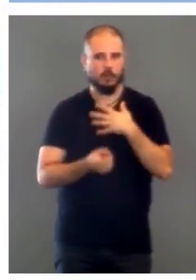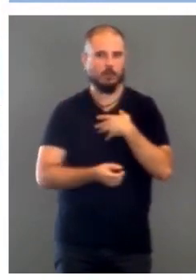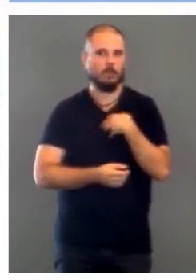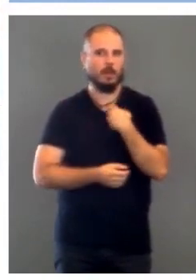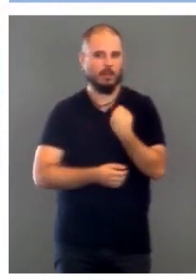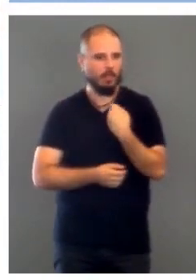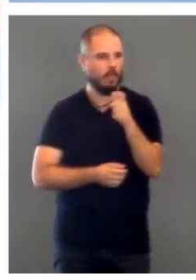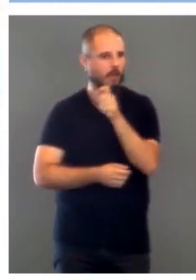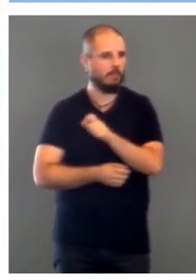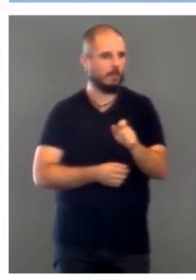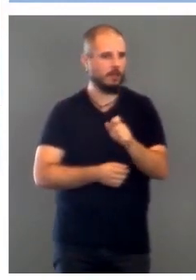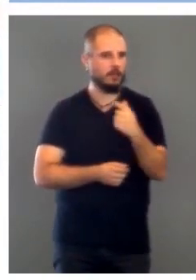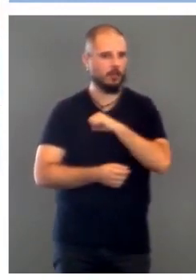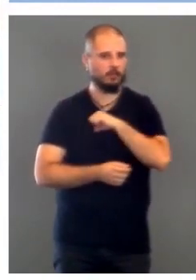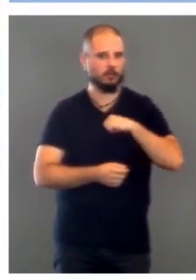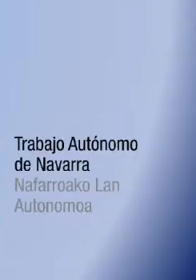De las personas autónomas de nuestra comunidad